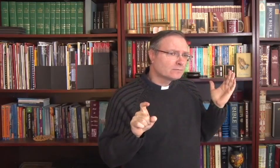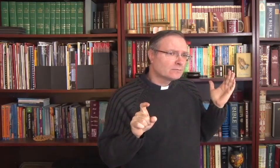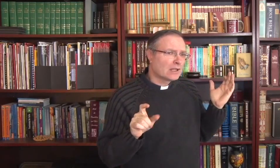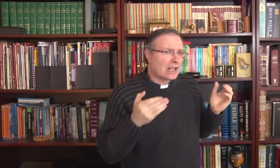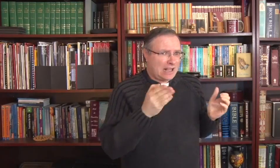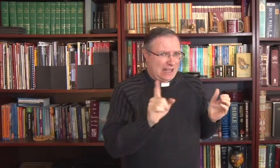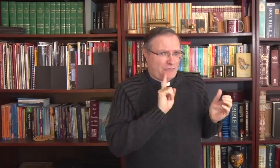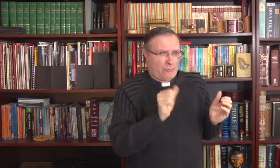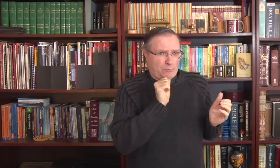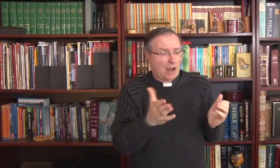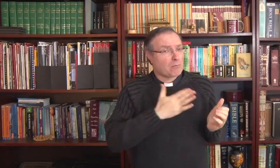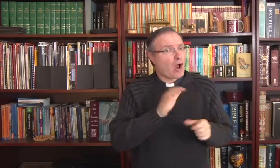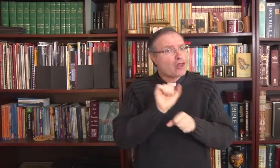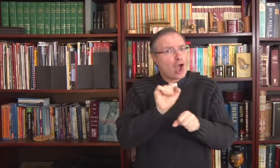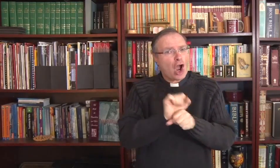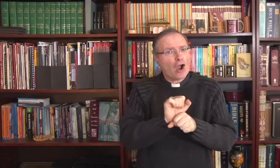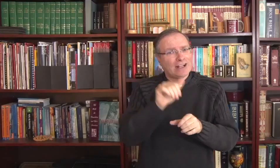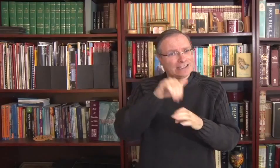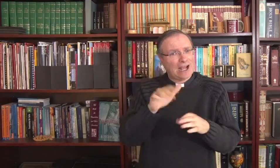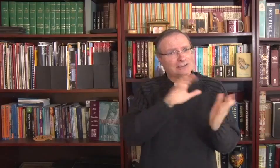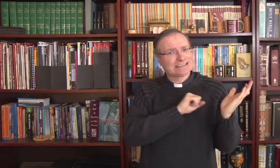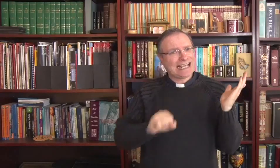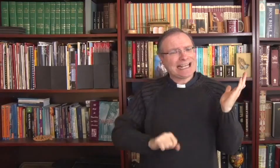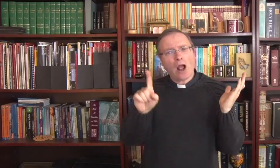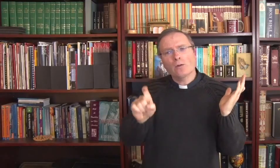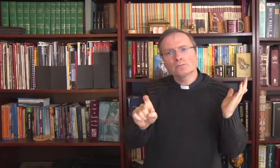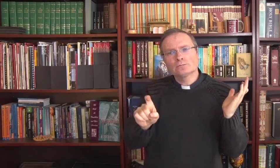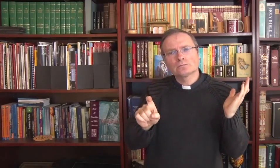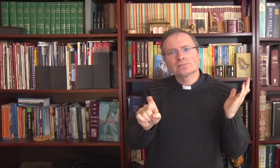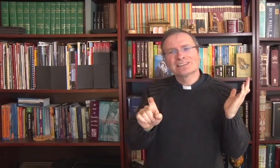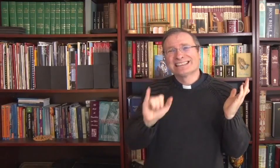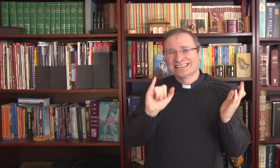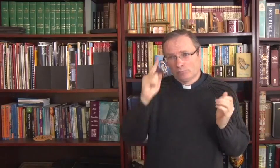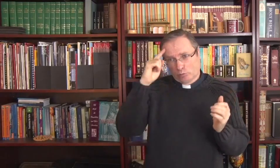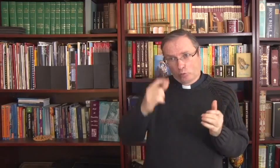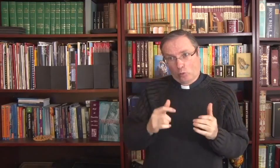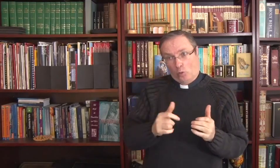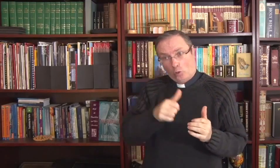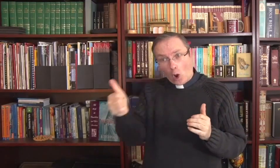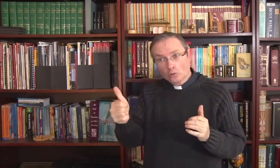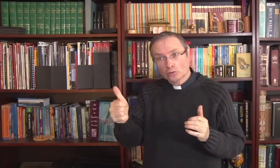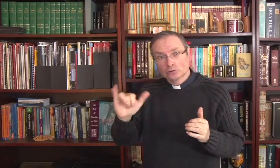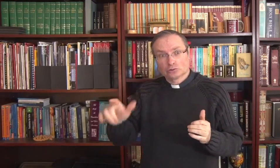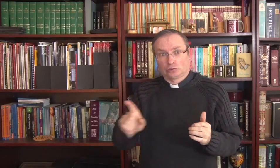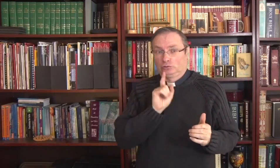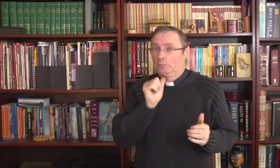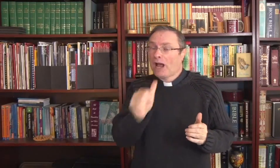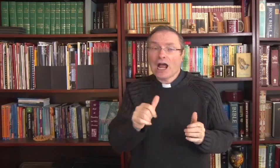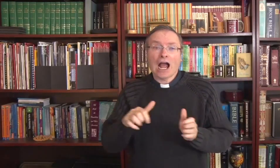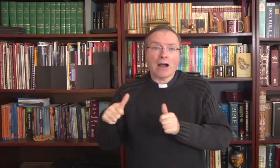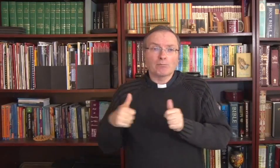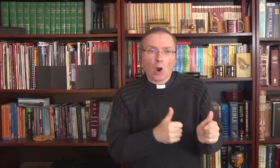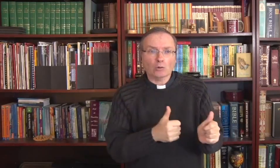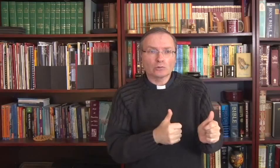N’êtes-vous pas mon œuvre dans le Seigneur? Si pour d’autres je ne suis pas apôtre,